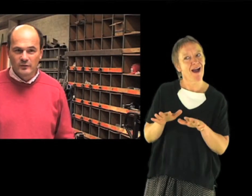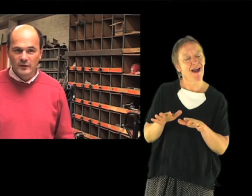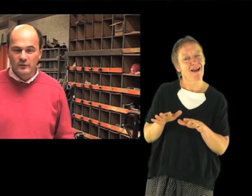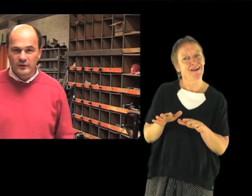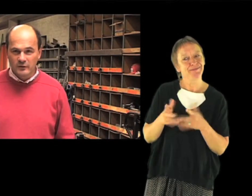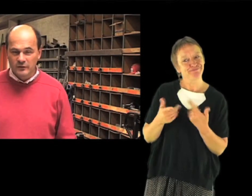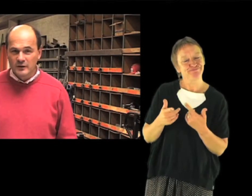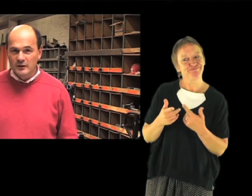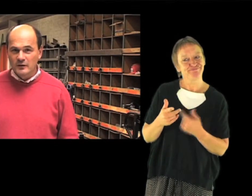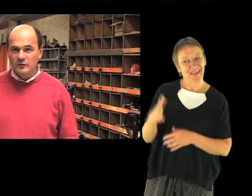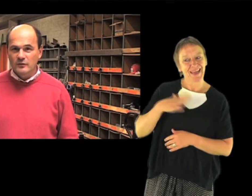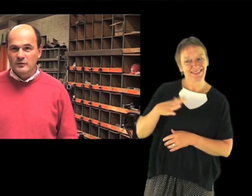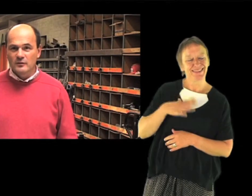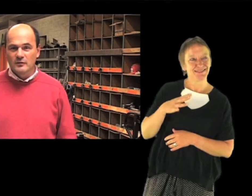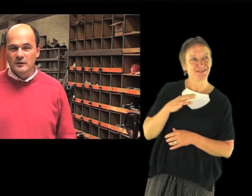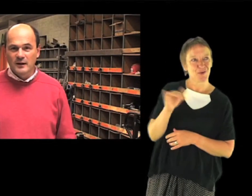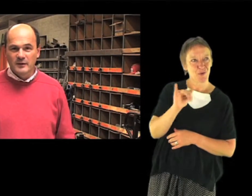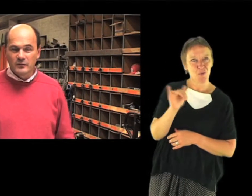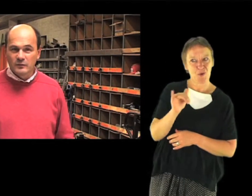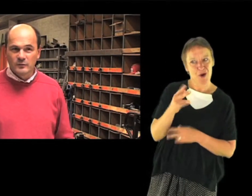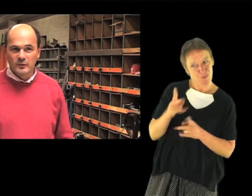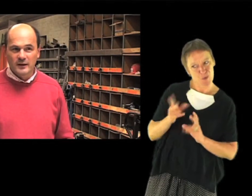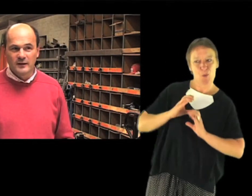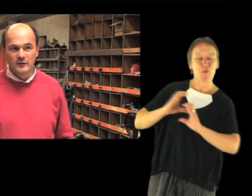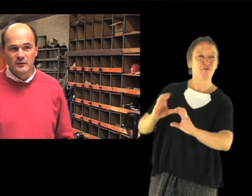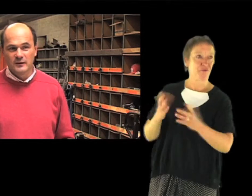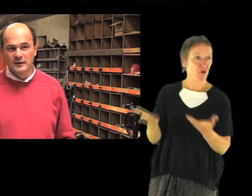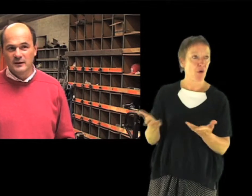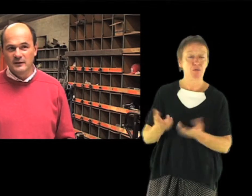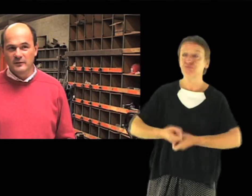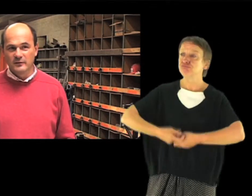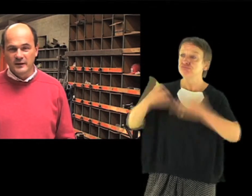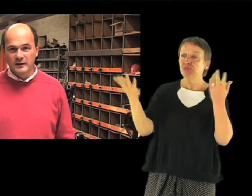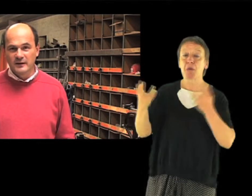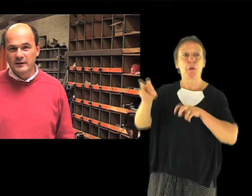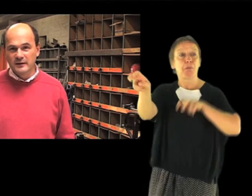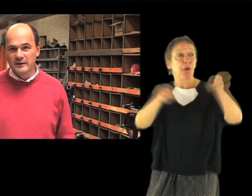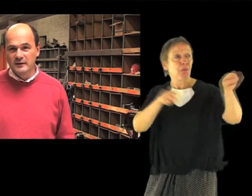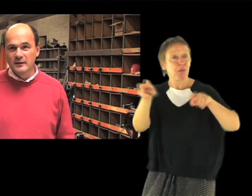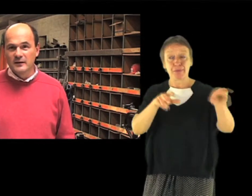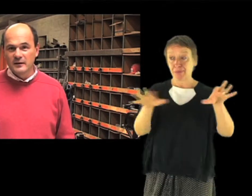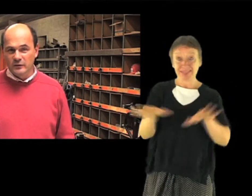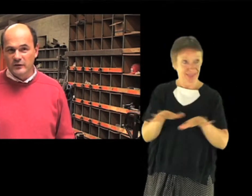c'est qu'on peut lui faire confiance. On sait que la mission pour laquelle il est envoyé travailler